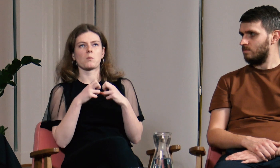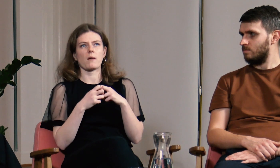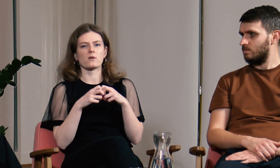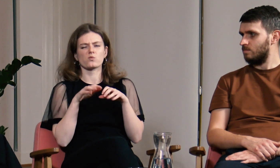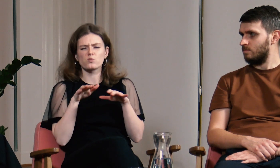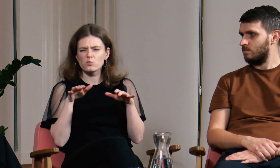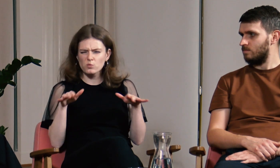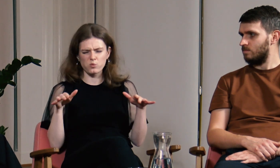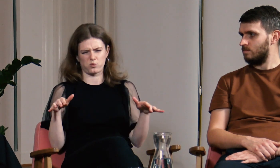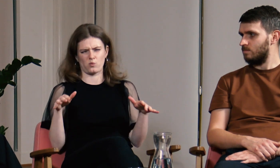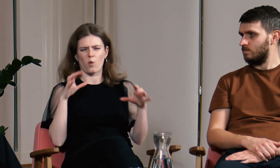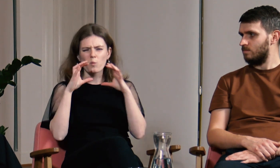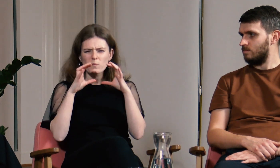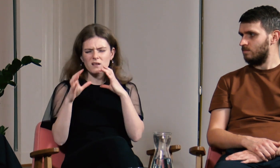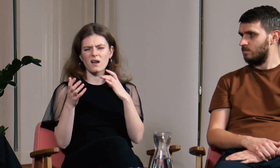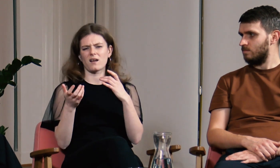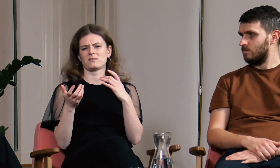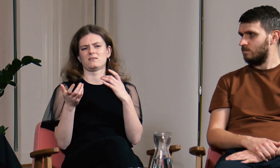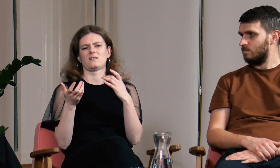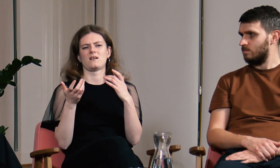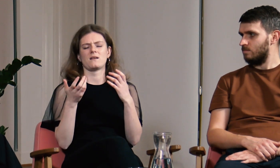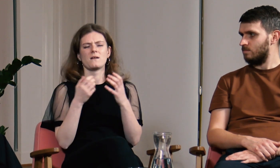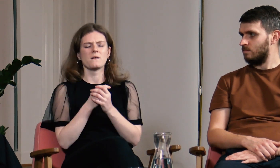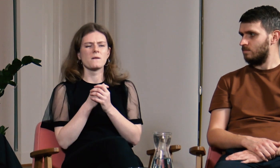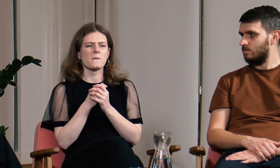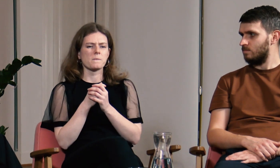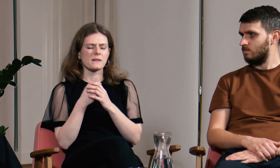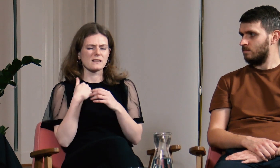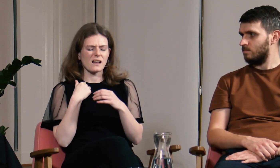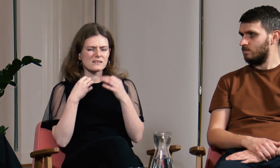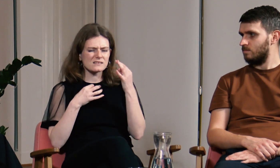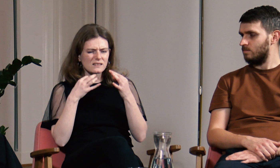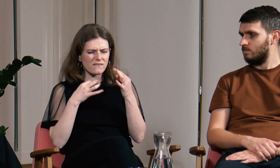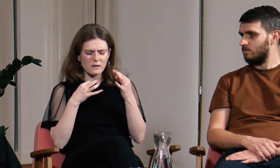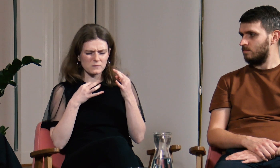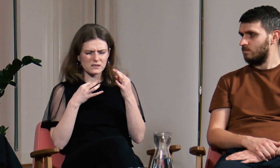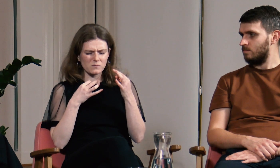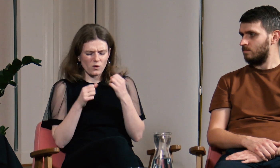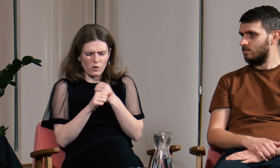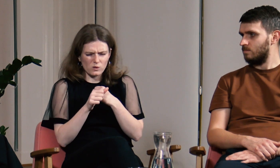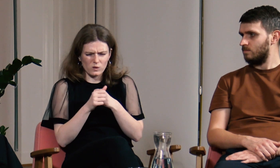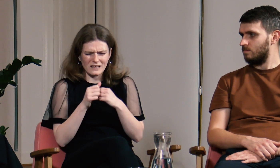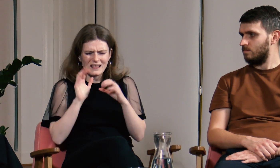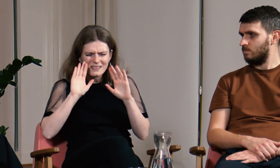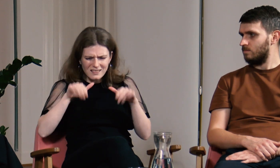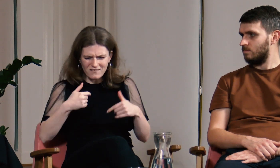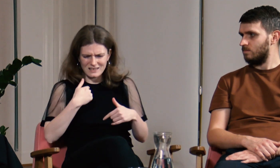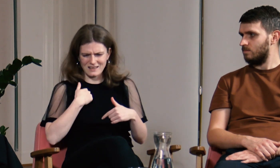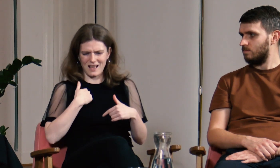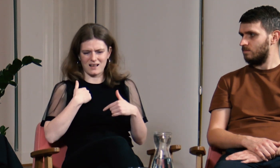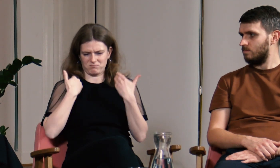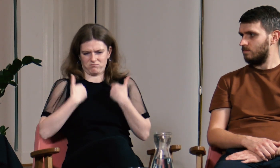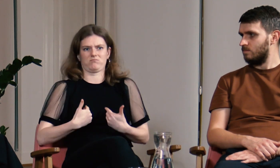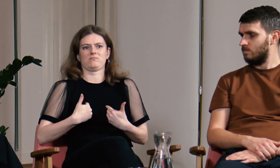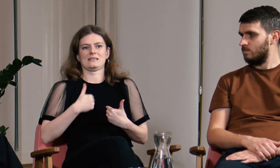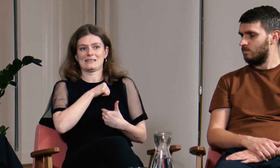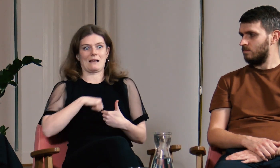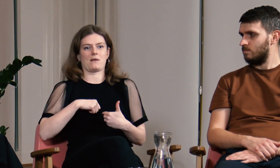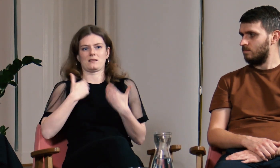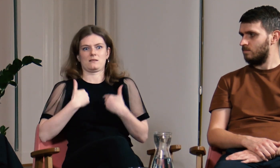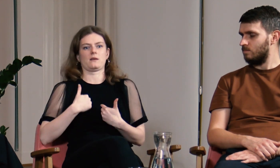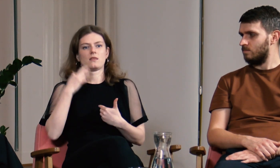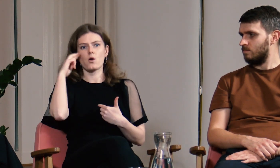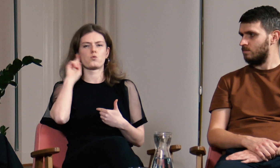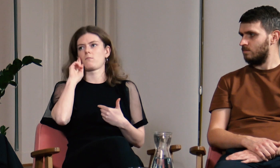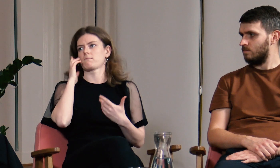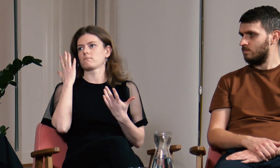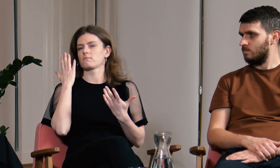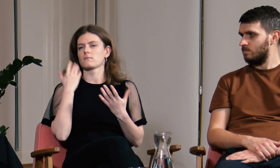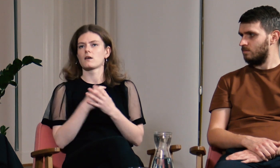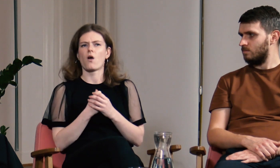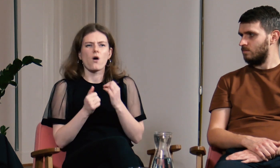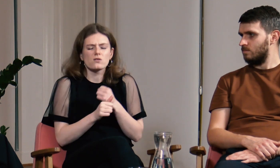Miałam wiele problemów komunikacyjnych i nawet ja sama siebie nie rozumiałam.